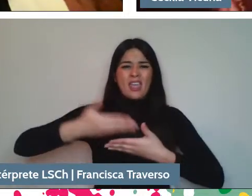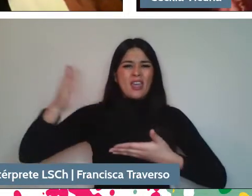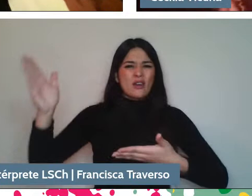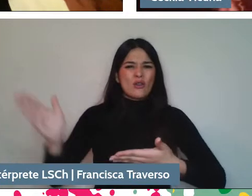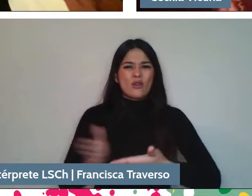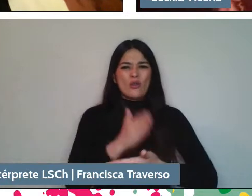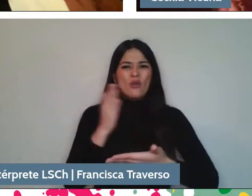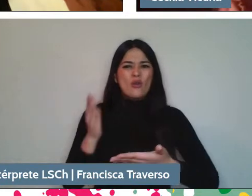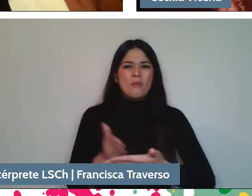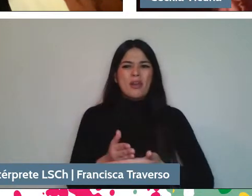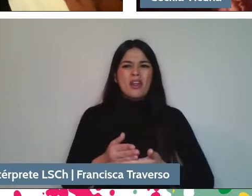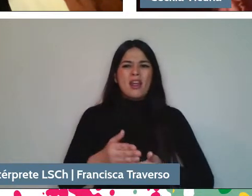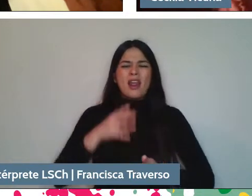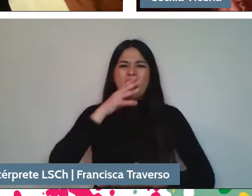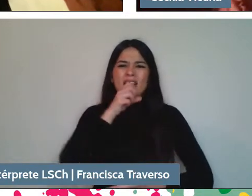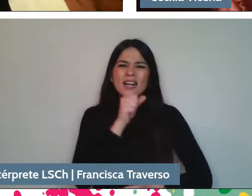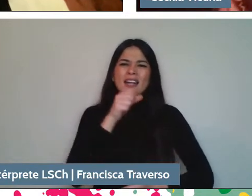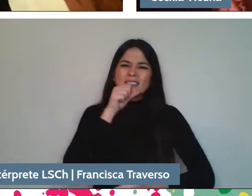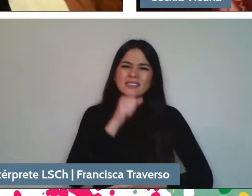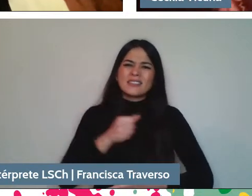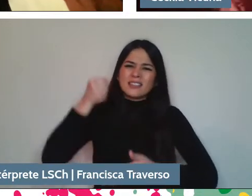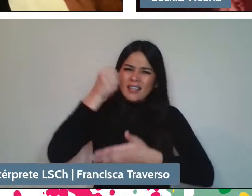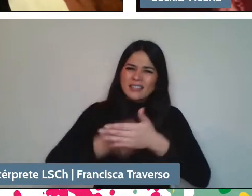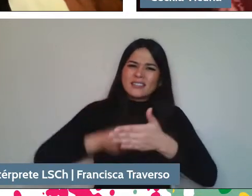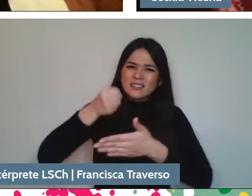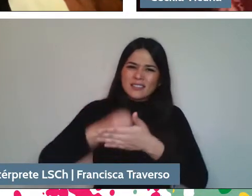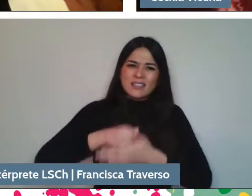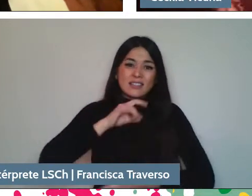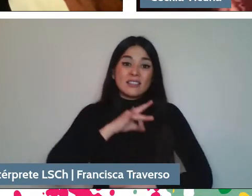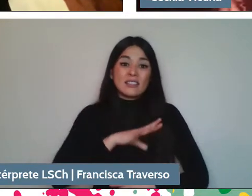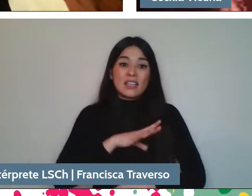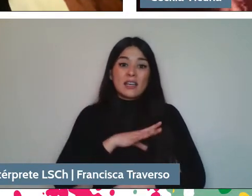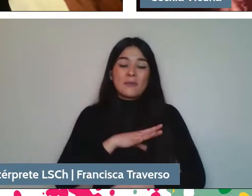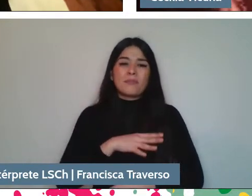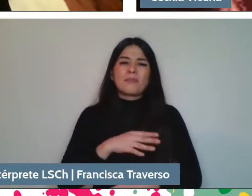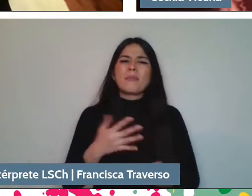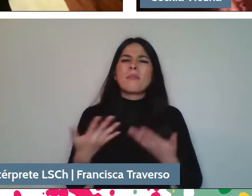Que pocos días antes, como en junio del año...